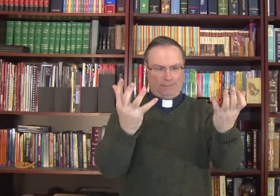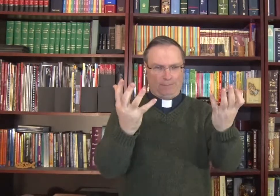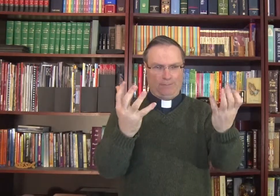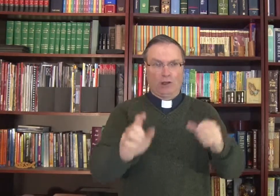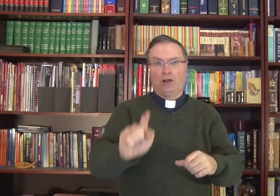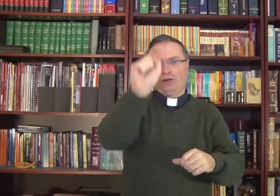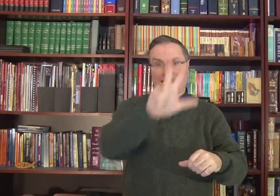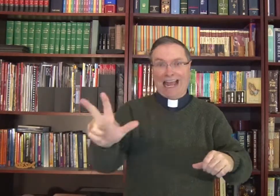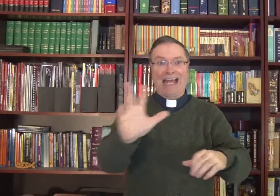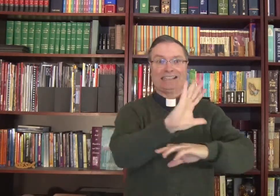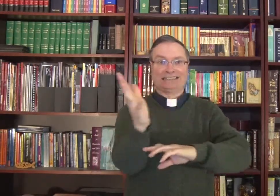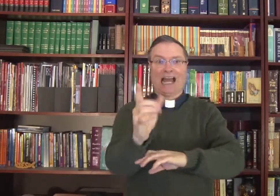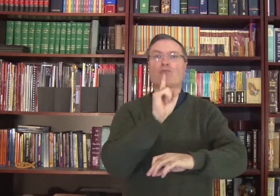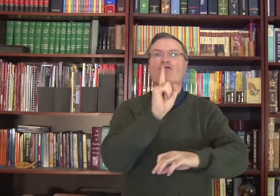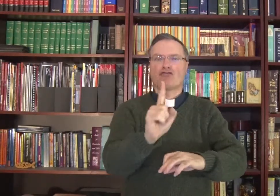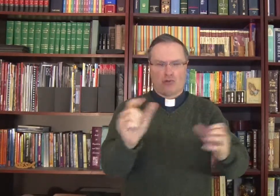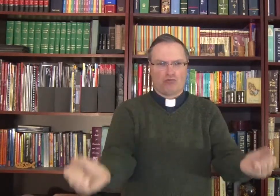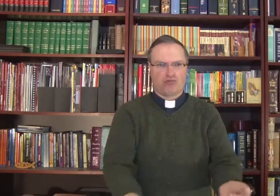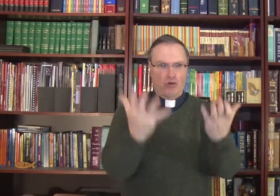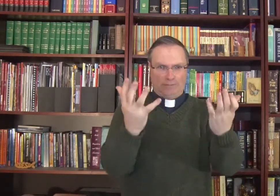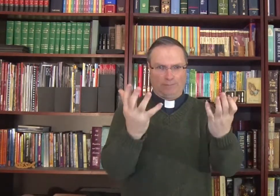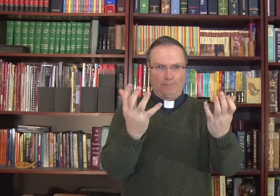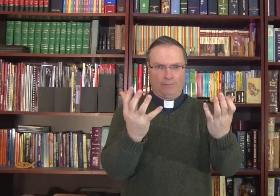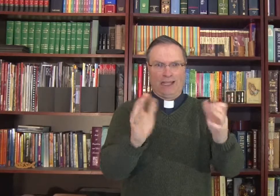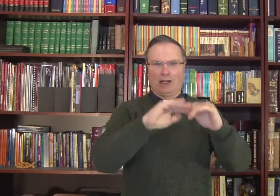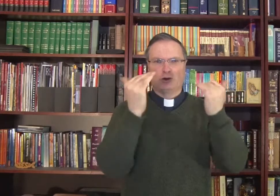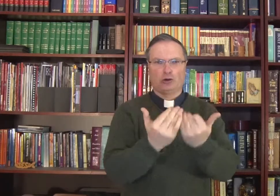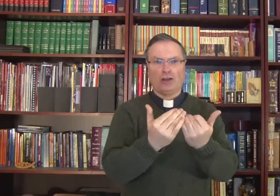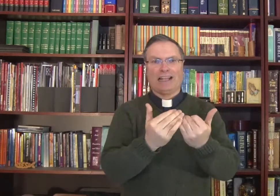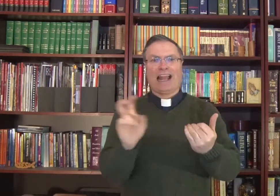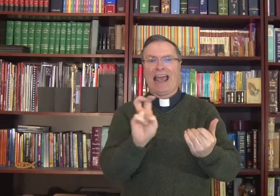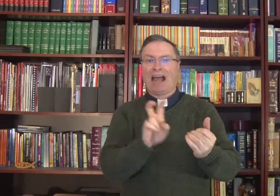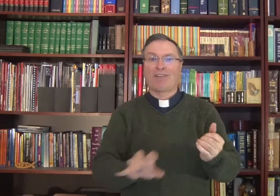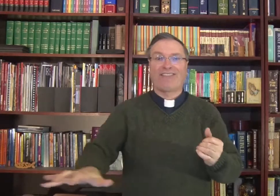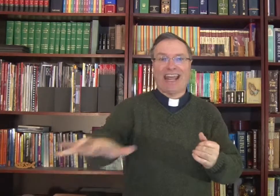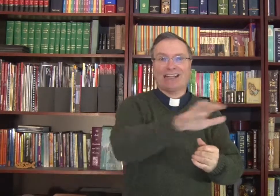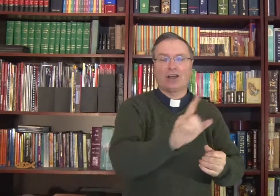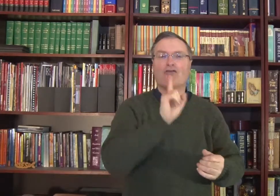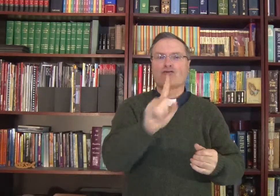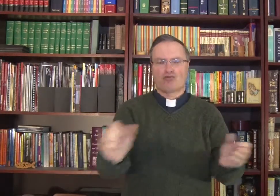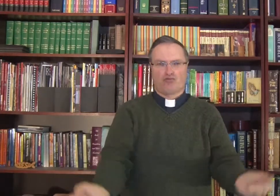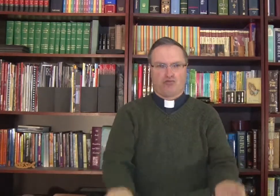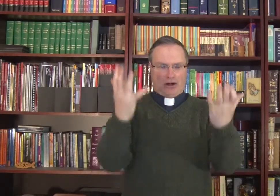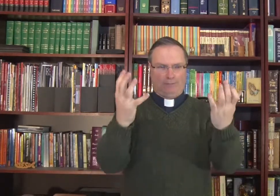le tiers des arbres fut brûlé et toute herbe verte fut brûlée.